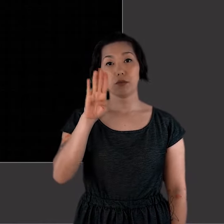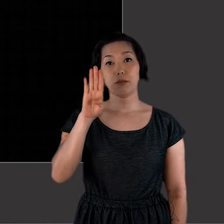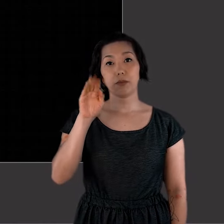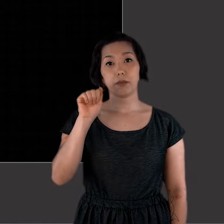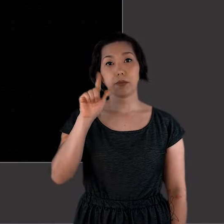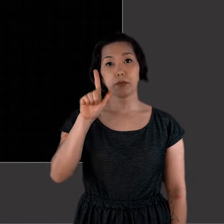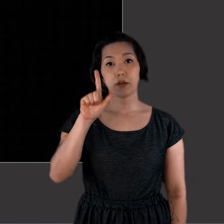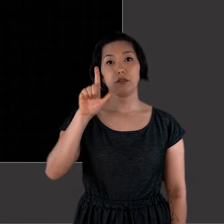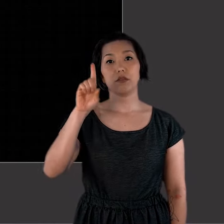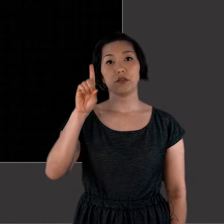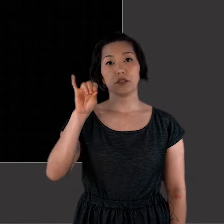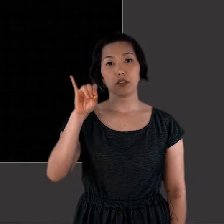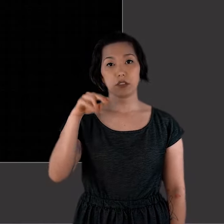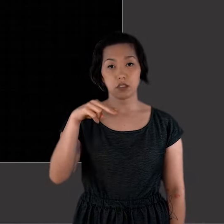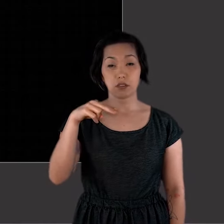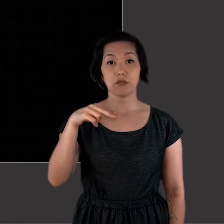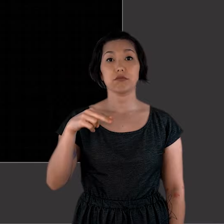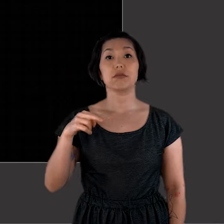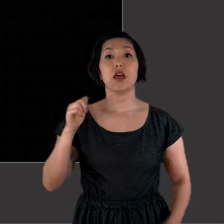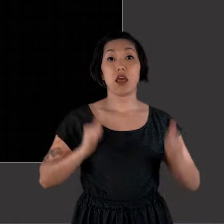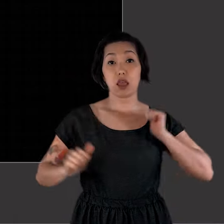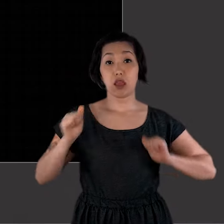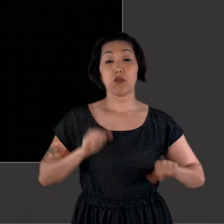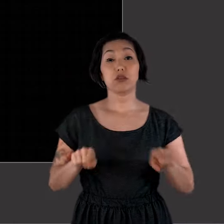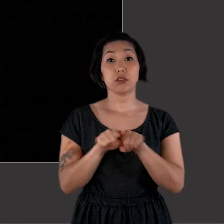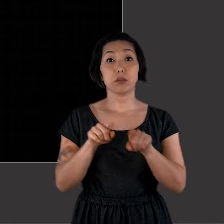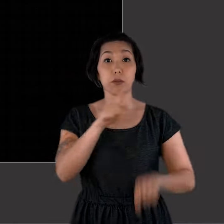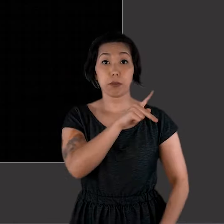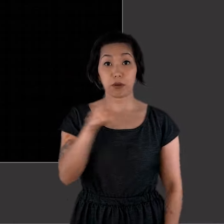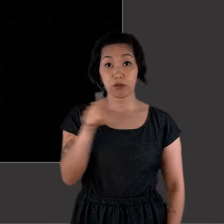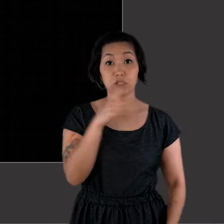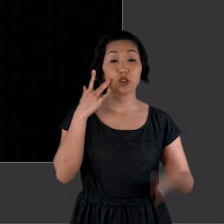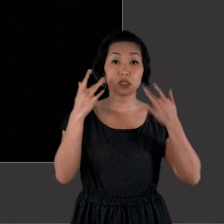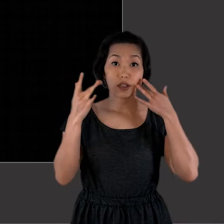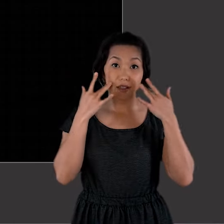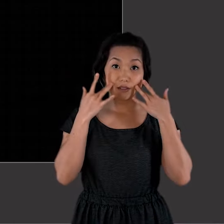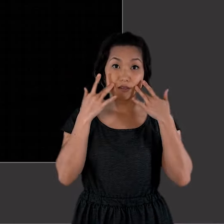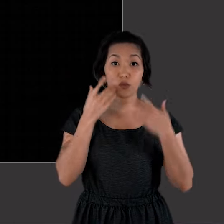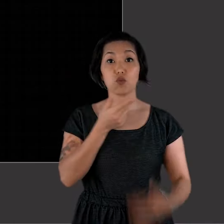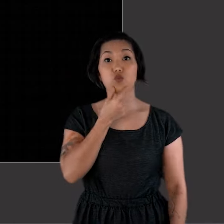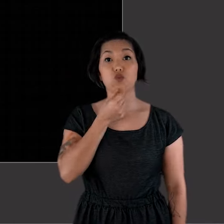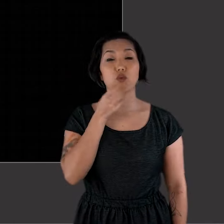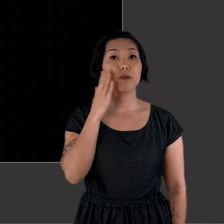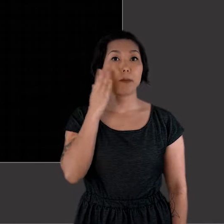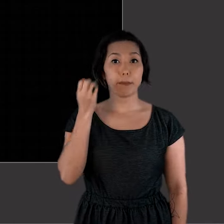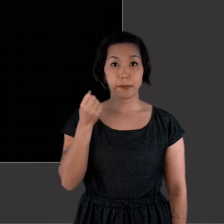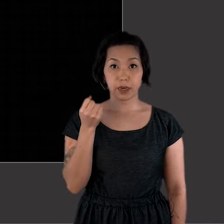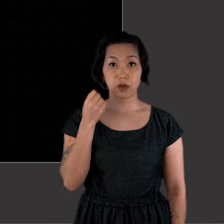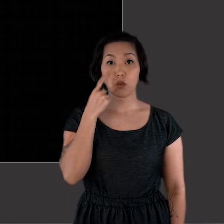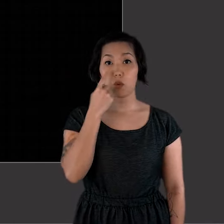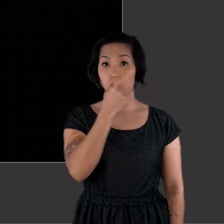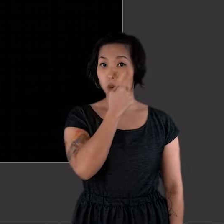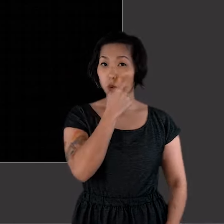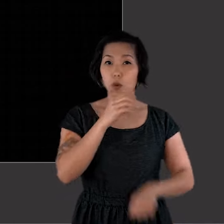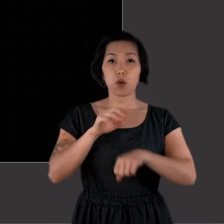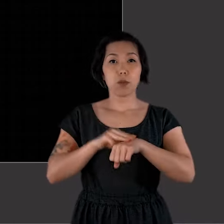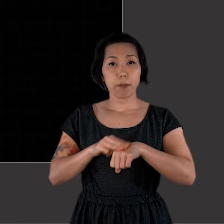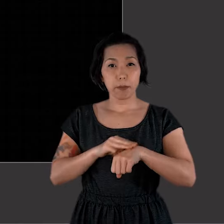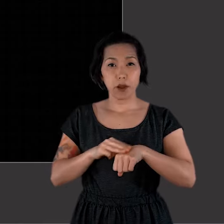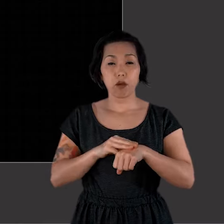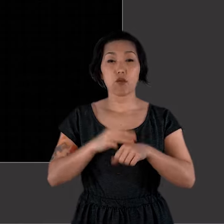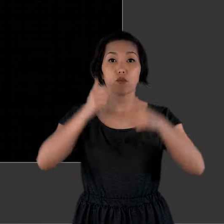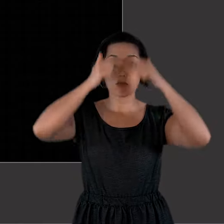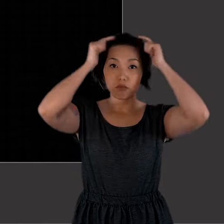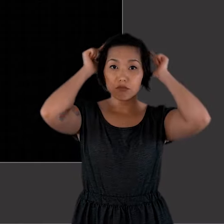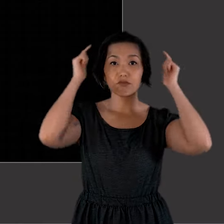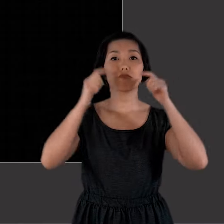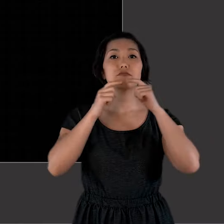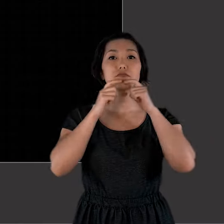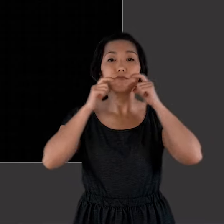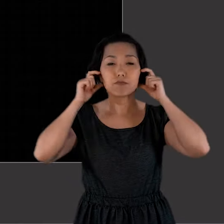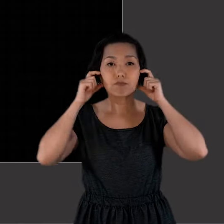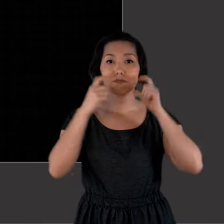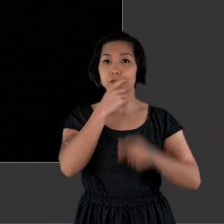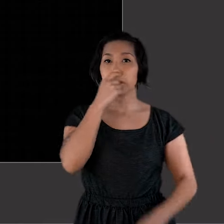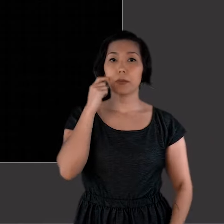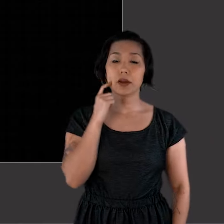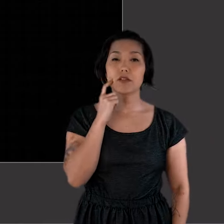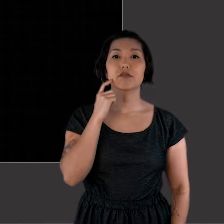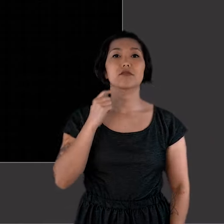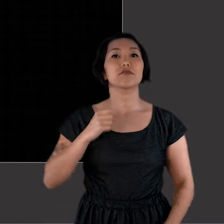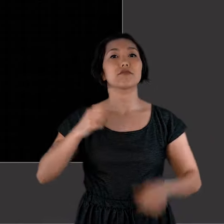Arthur Baldin é ator e professor de teatro. Ele é branco tem olhos castanhos, cabelos, barbas e bigode castanhos bem aparados.